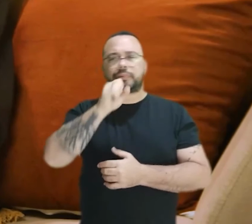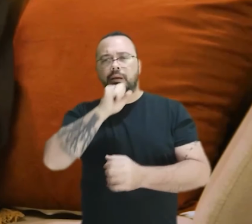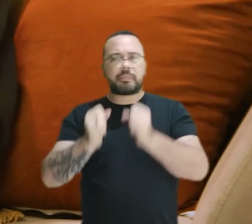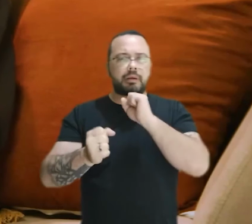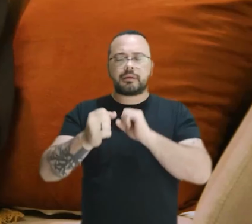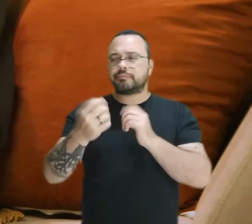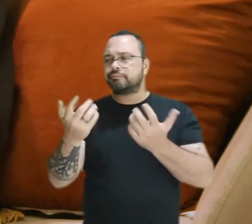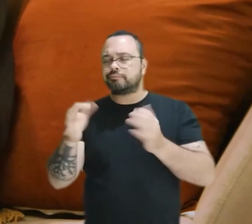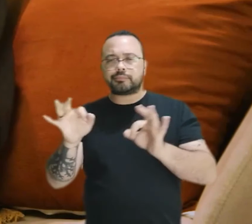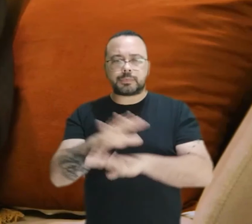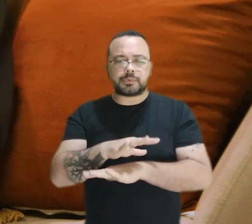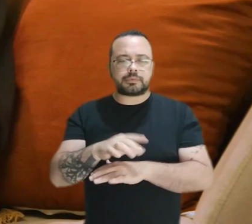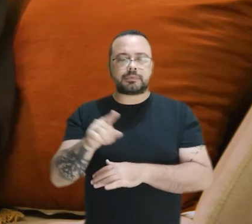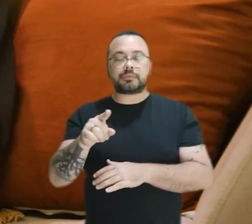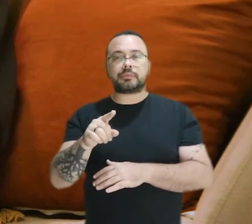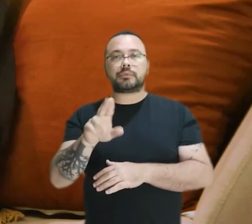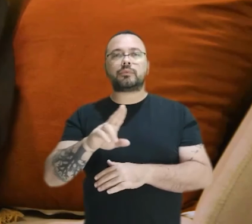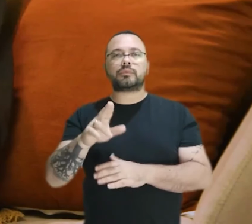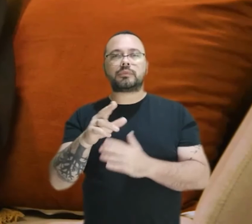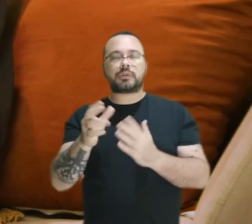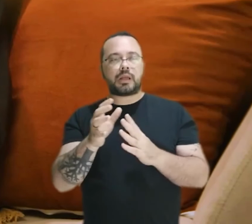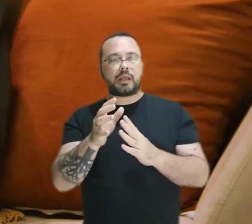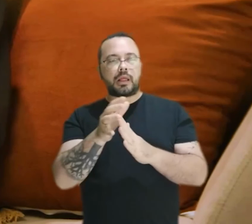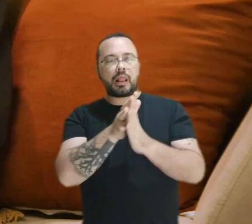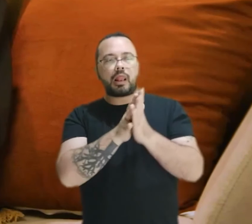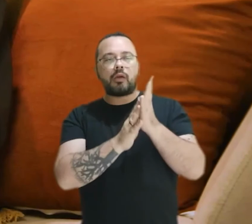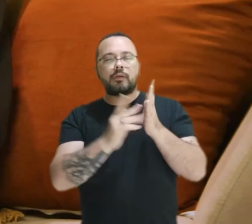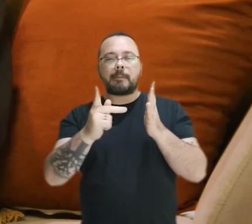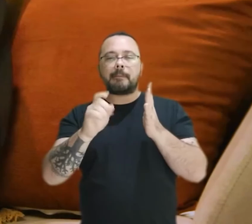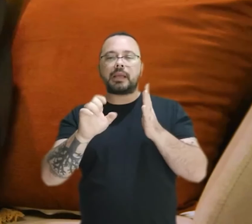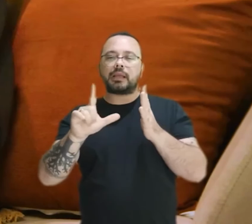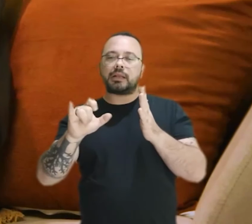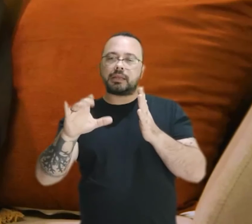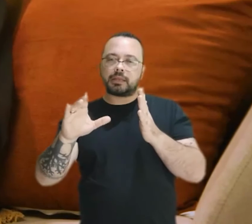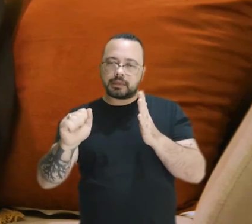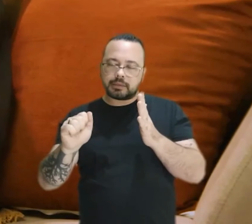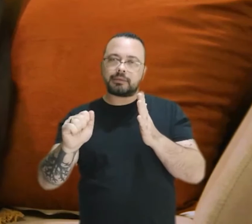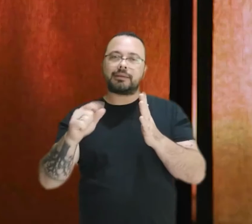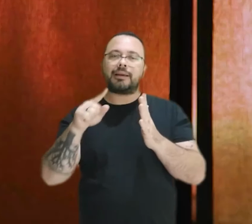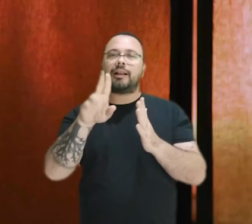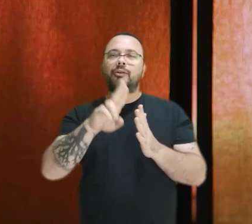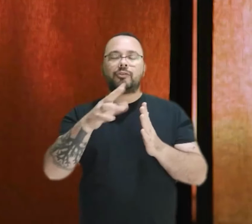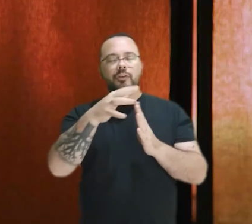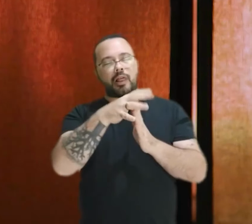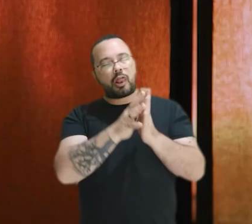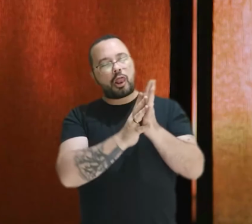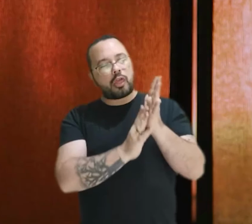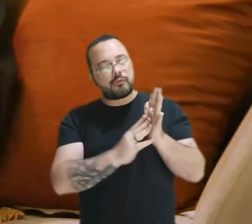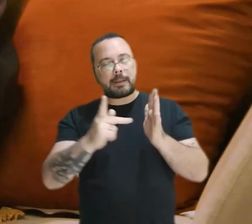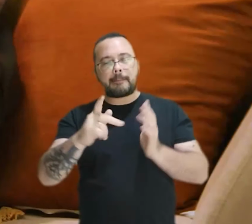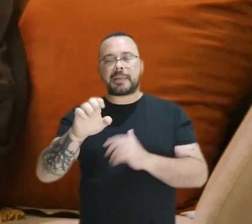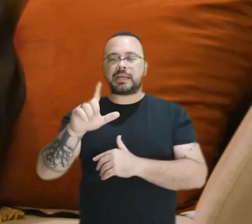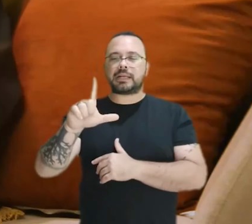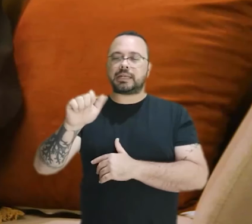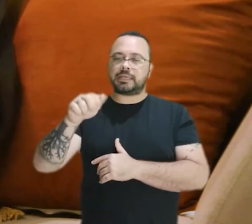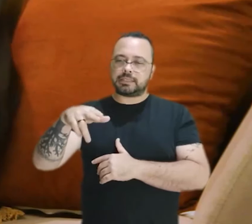em vez de falar "luvas de pelica", ela falou "luvas de pelanca". Então, essas coisas, eu gosto,